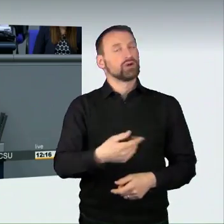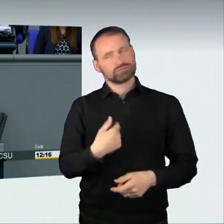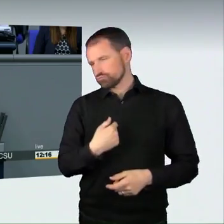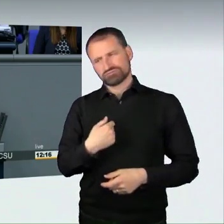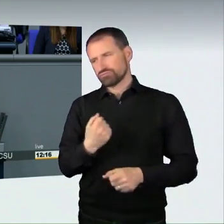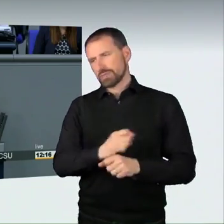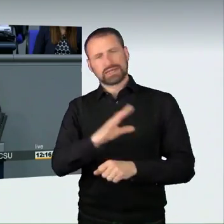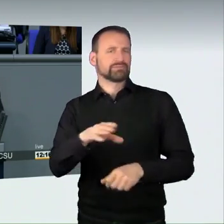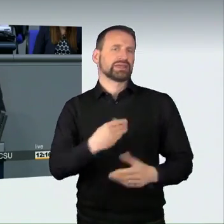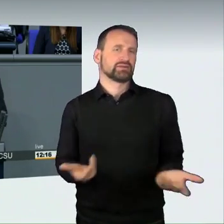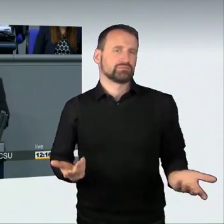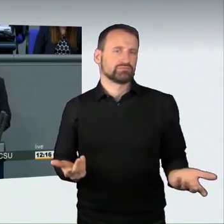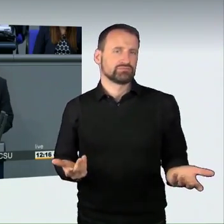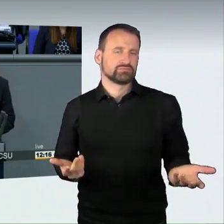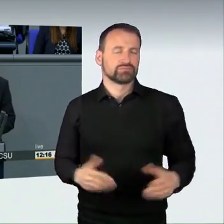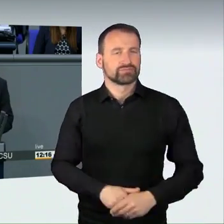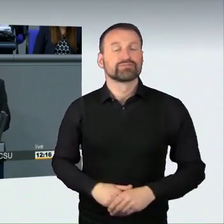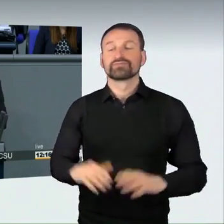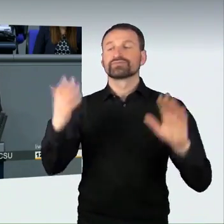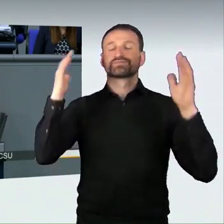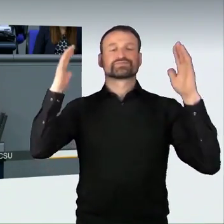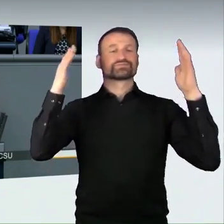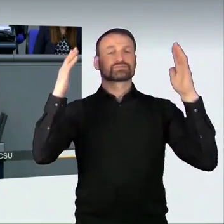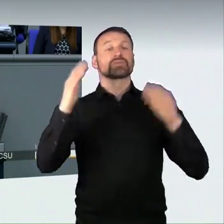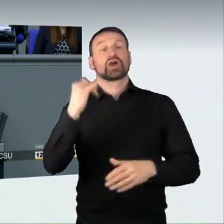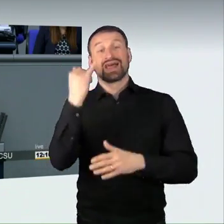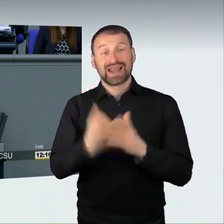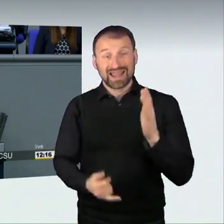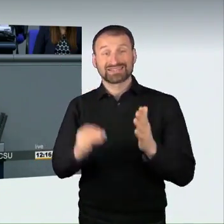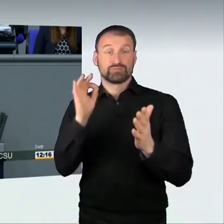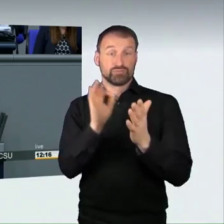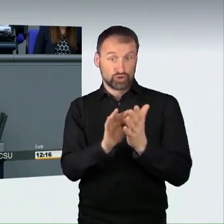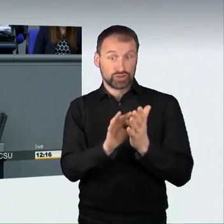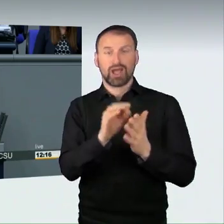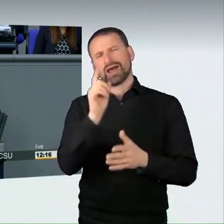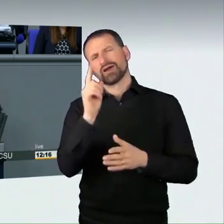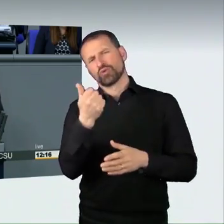(Applaus) Ich möchte noch einen letzten Punkt ansprechen, es gäbe noch ein paar Punkte,